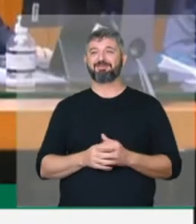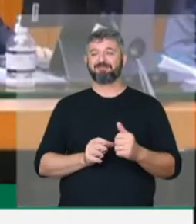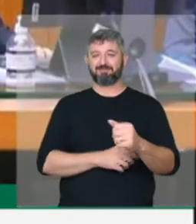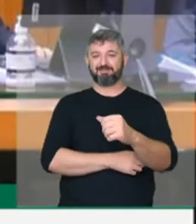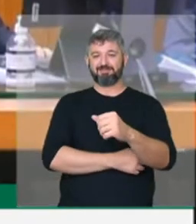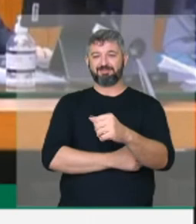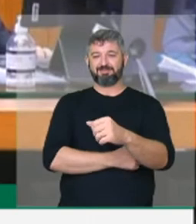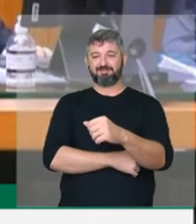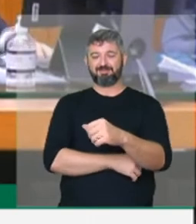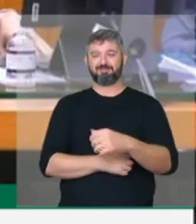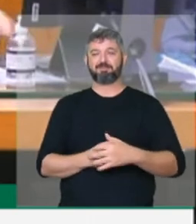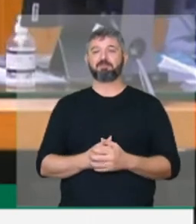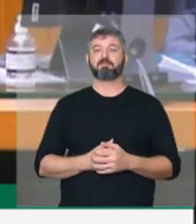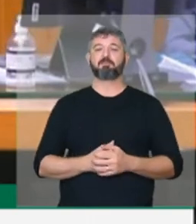PSOL. -- [DEPUTADA]: OBRIGADA,